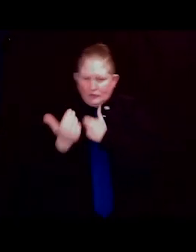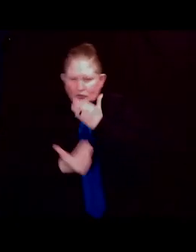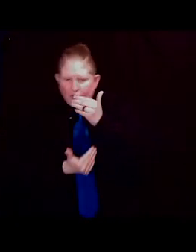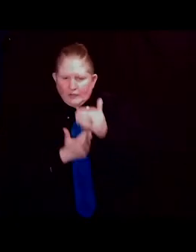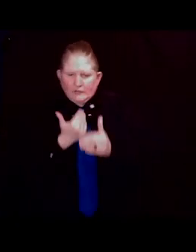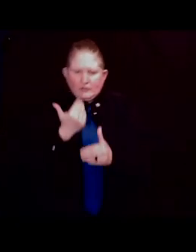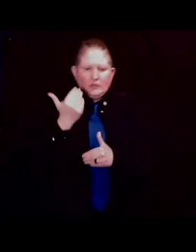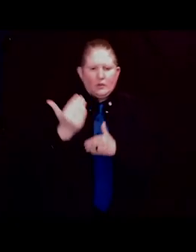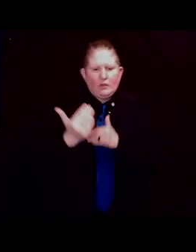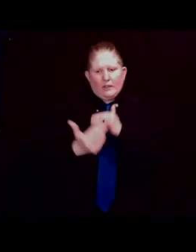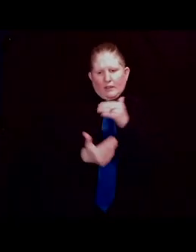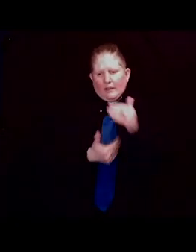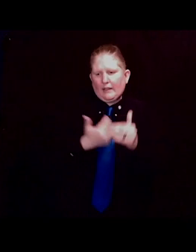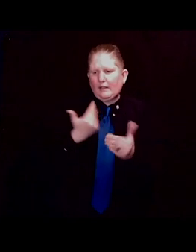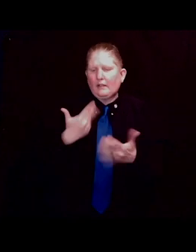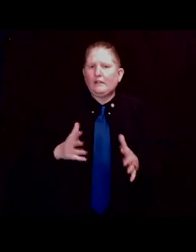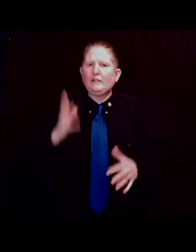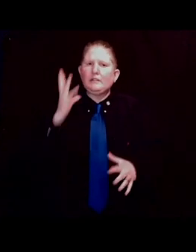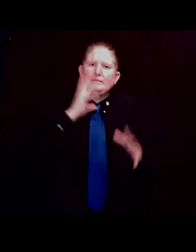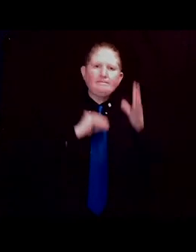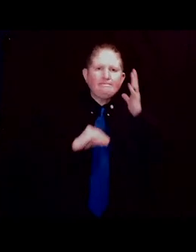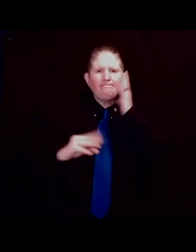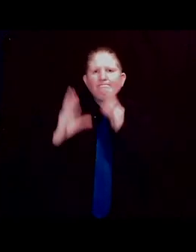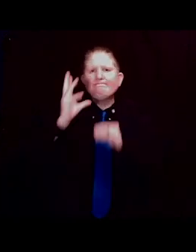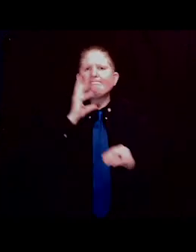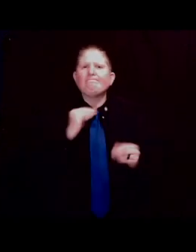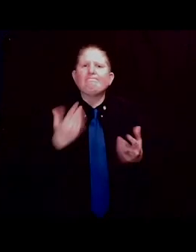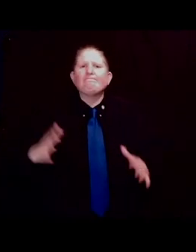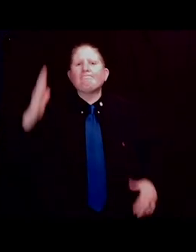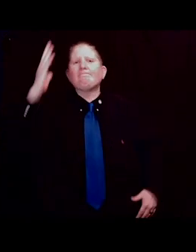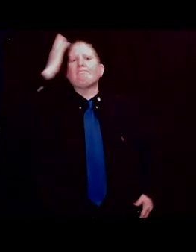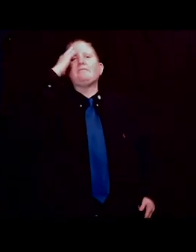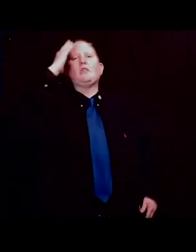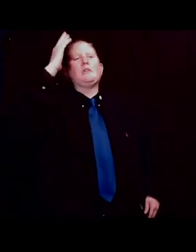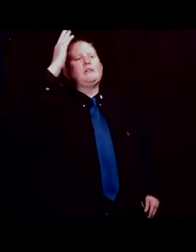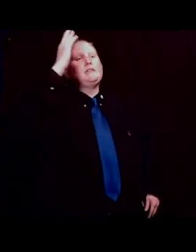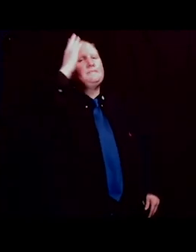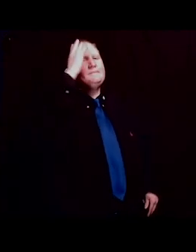la gracia que solo las cosas rugosas conocen